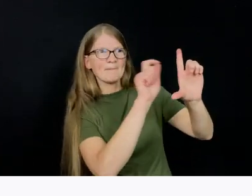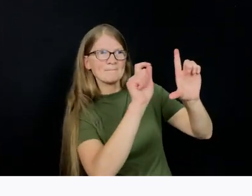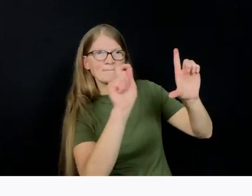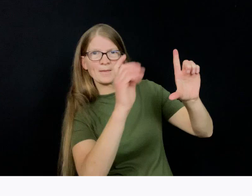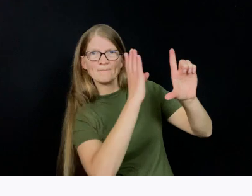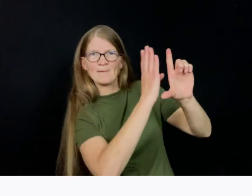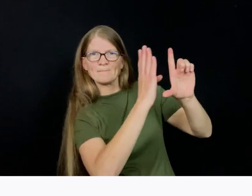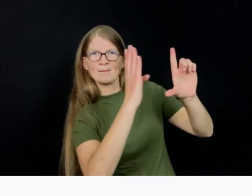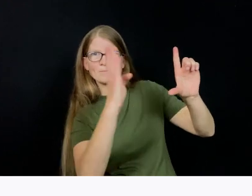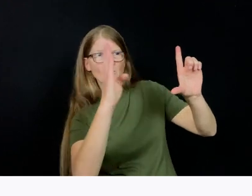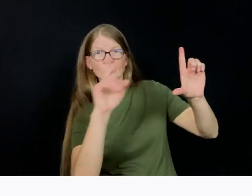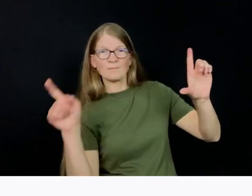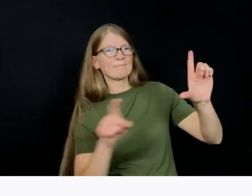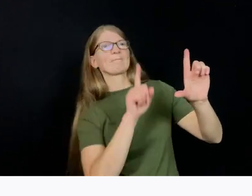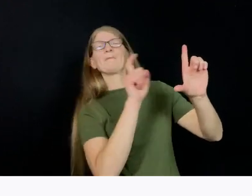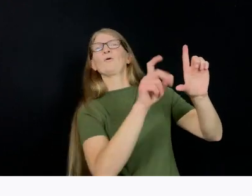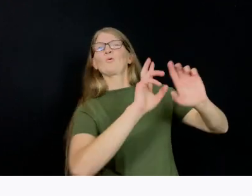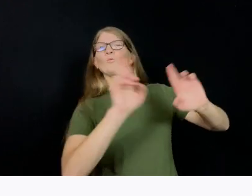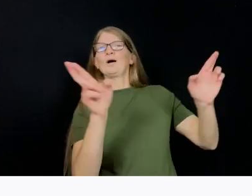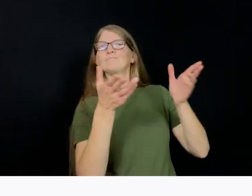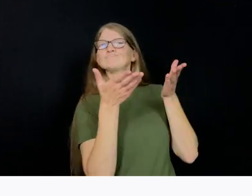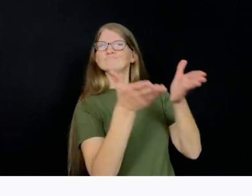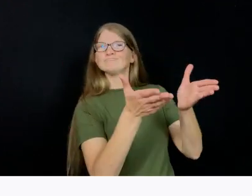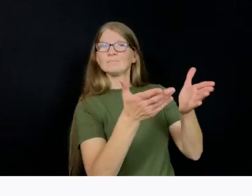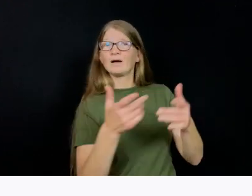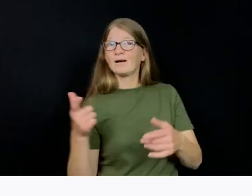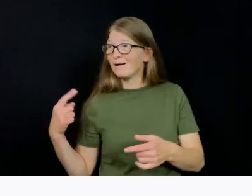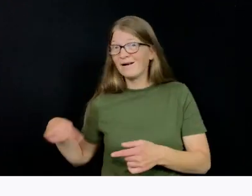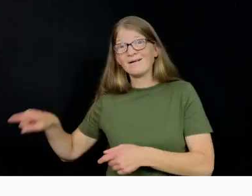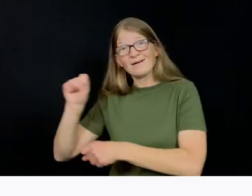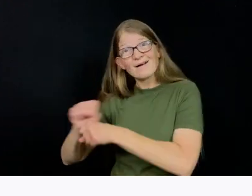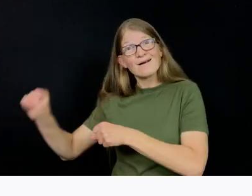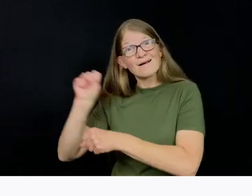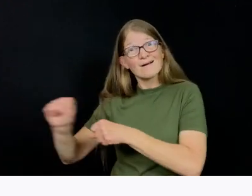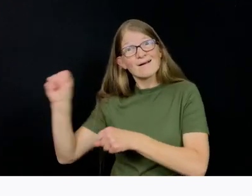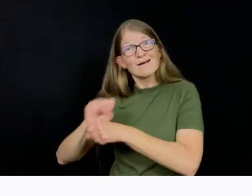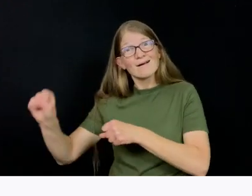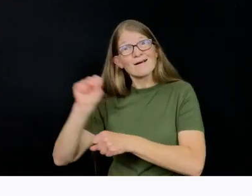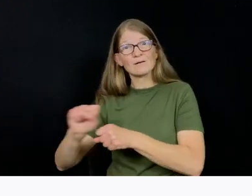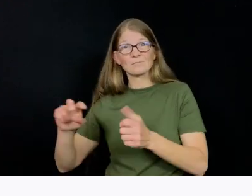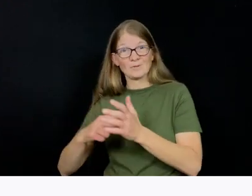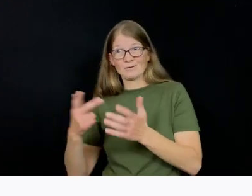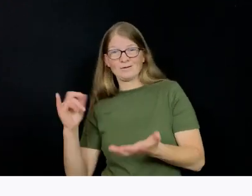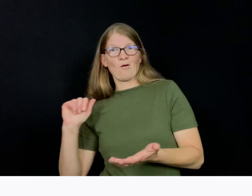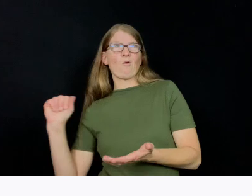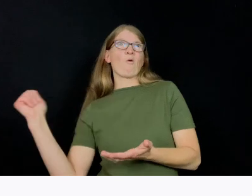لكن القيام بهذا هو عملهم كما ذكر برابهاكار سابقًا